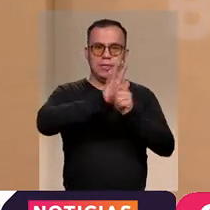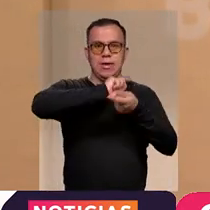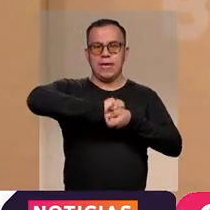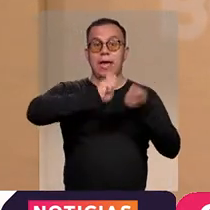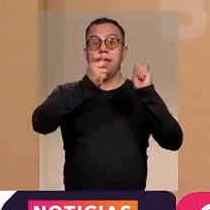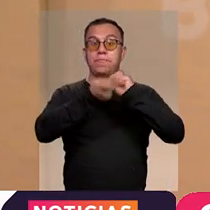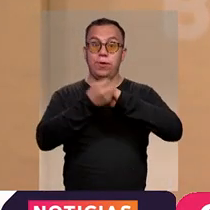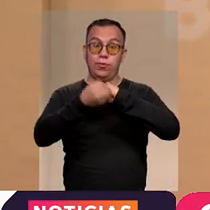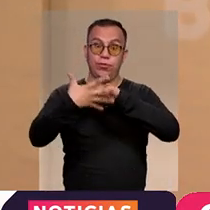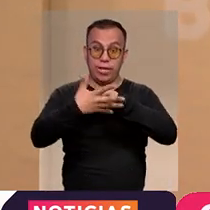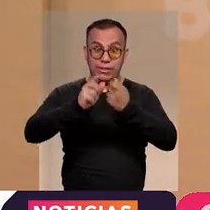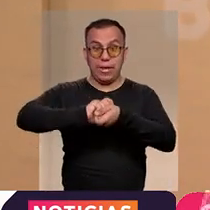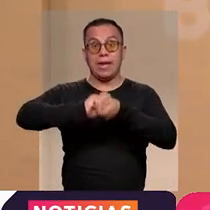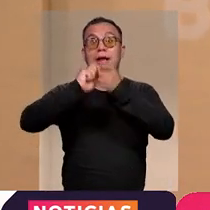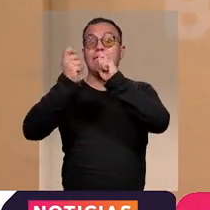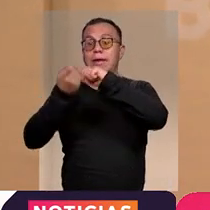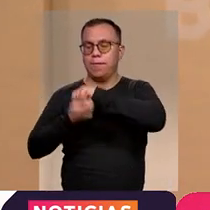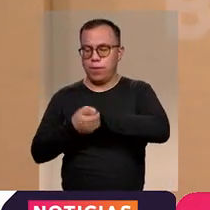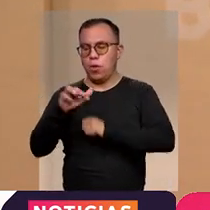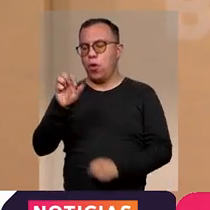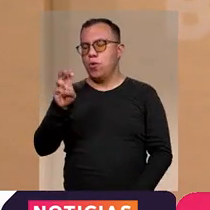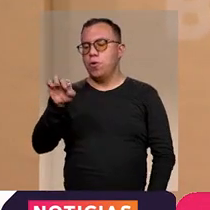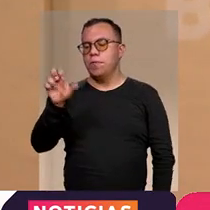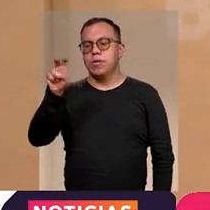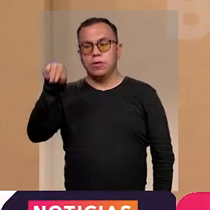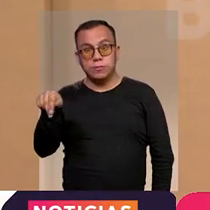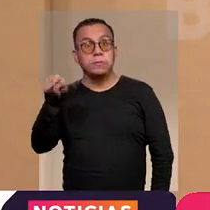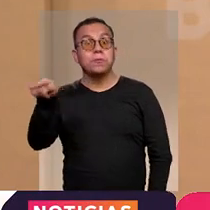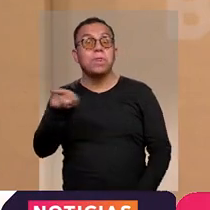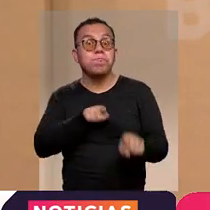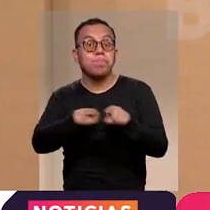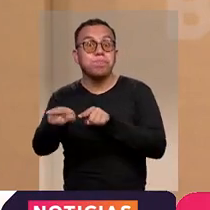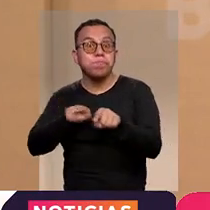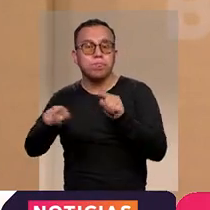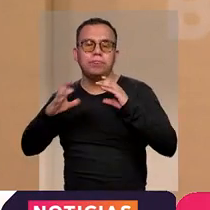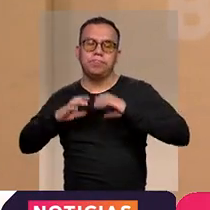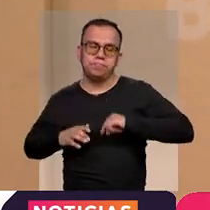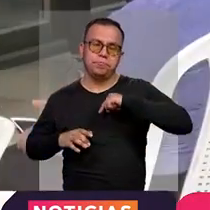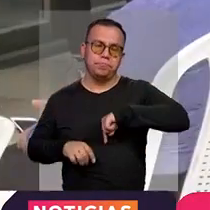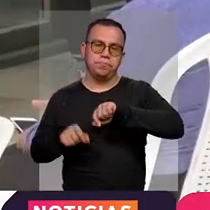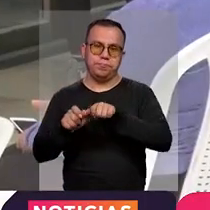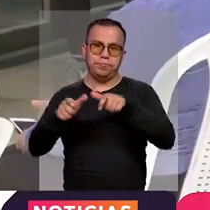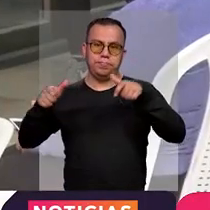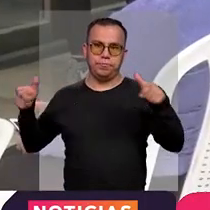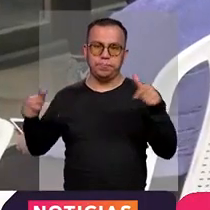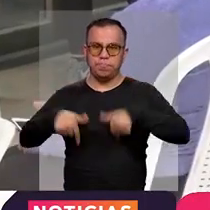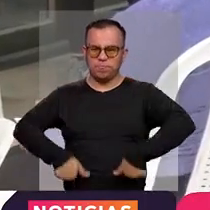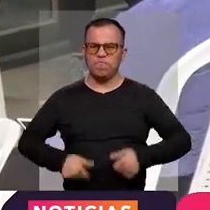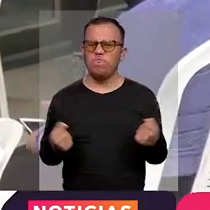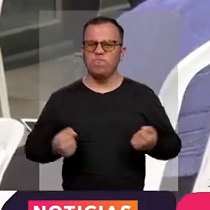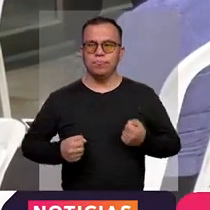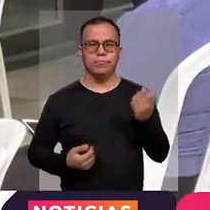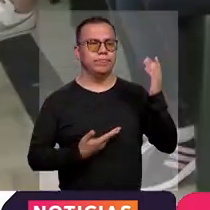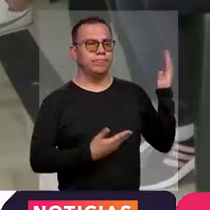HOSPITALARIA PORQUE NOS HEMOS